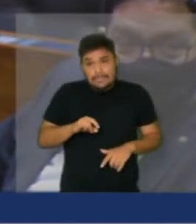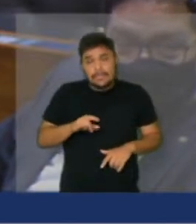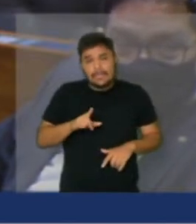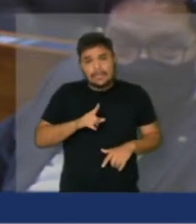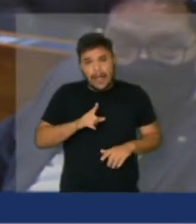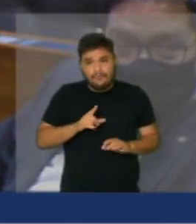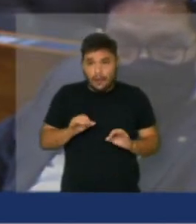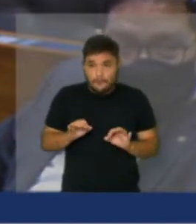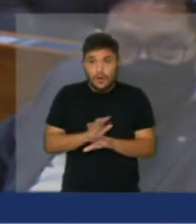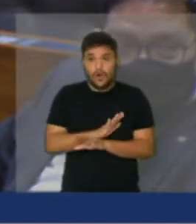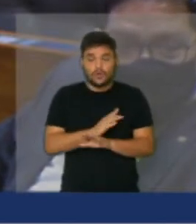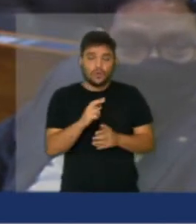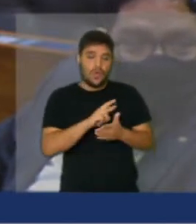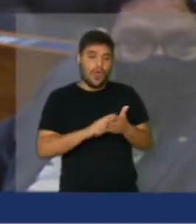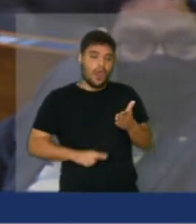CONTA DE AJUSTES, DE PEDIDO DE AJUSTES DA PEC 5 E POR ISSO